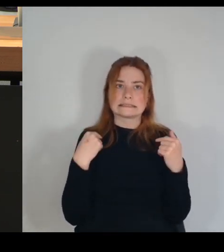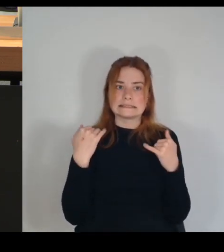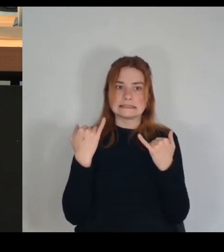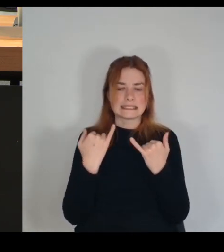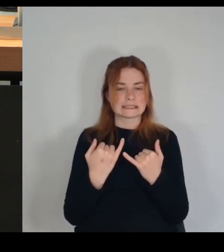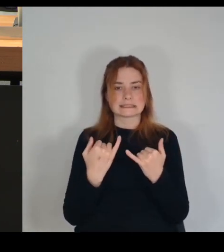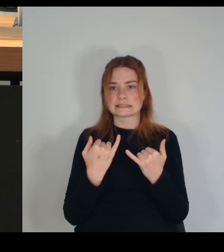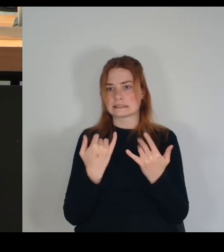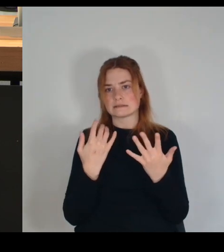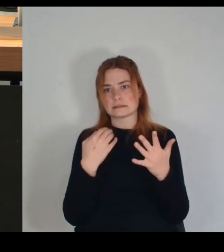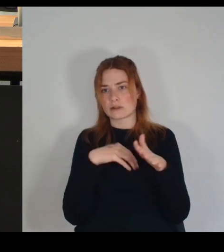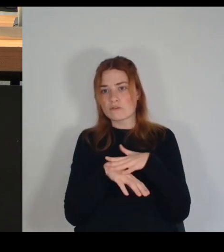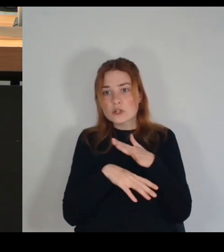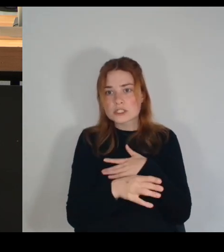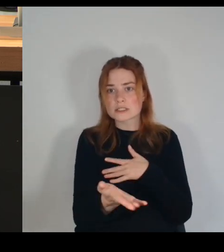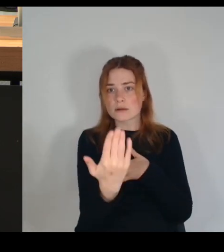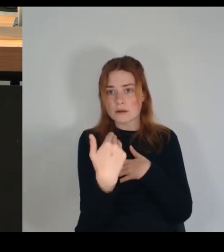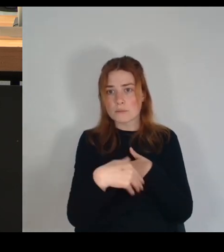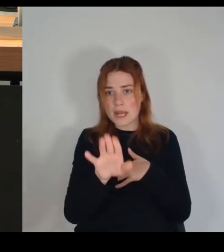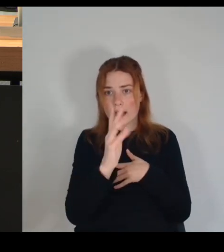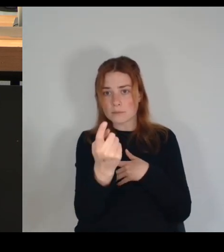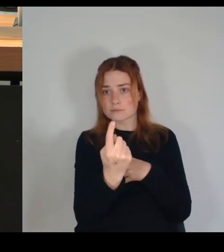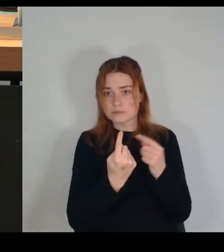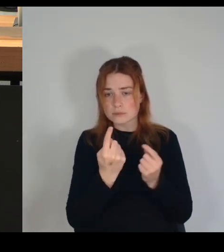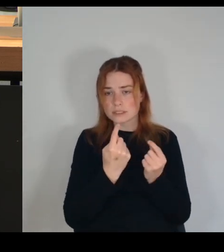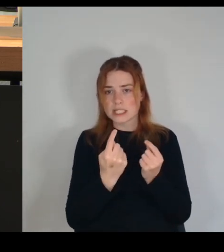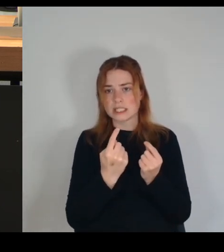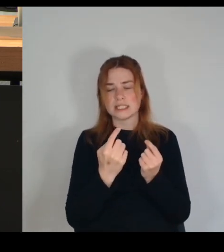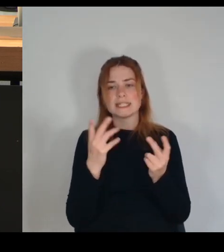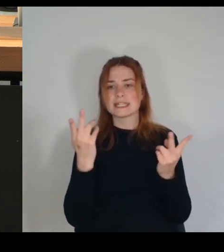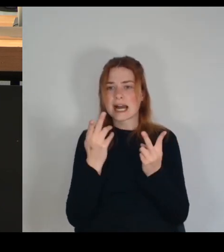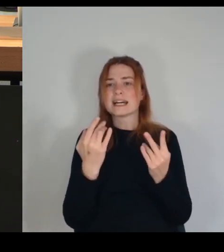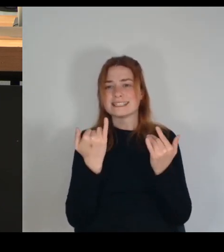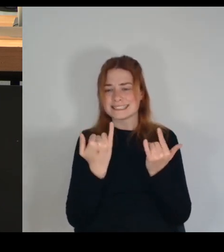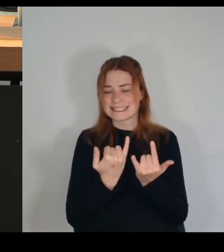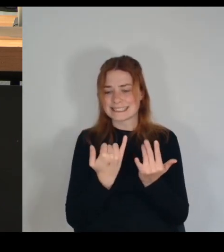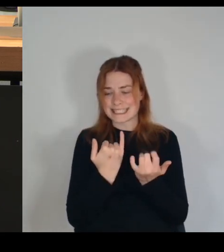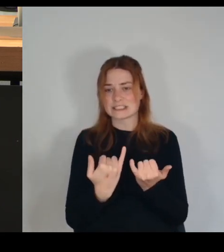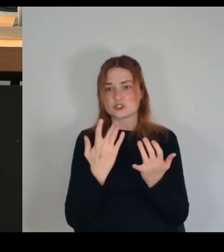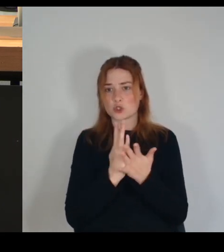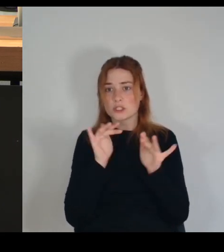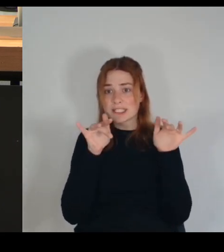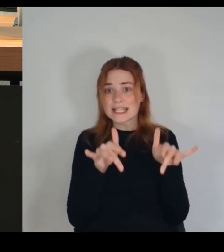sind ja hier und dazu haben sie ja kein einziges Wort gesagt. Und jetzt stellen wir uns die Frage, wie wir mit den Menschen